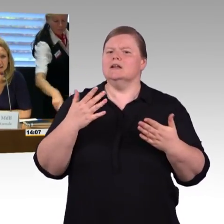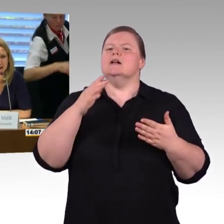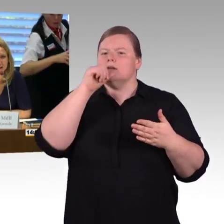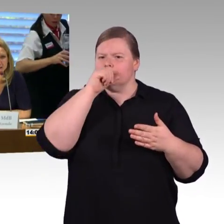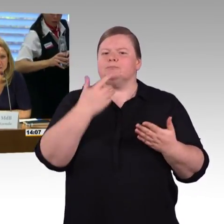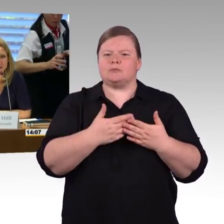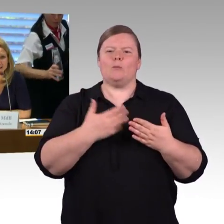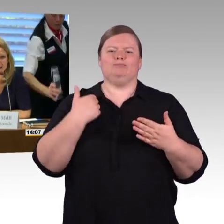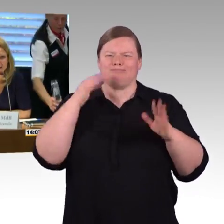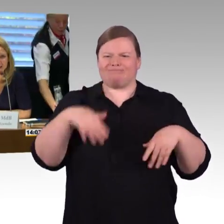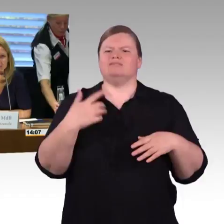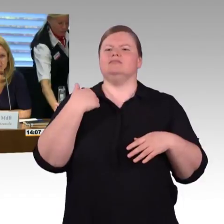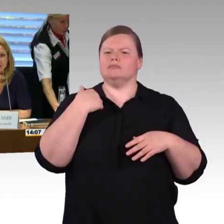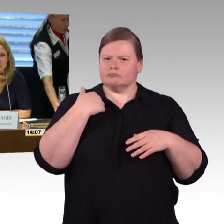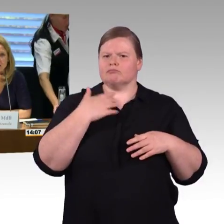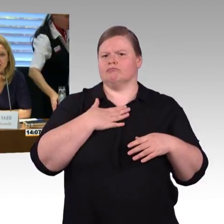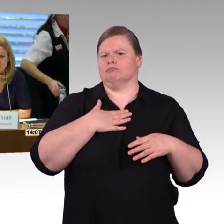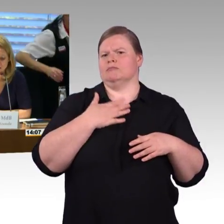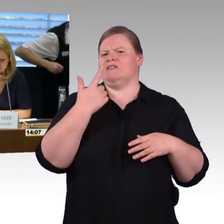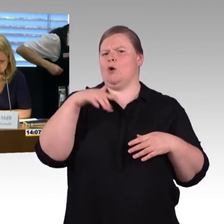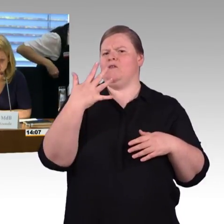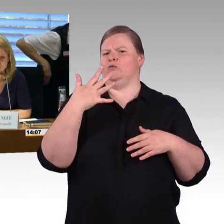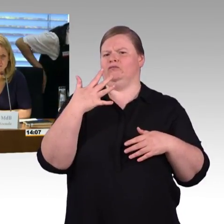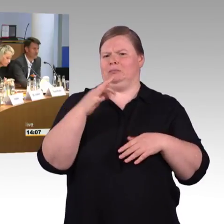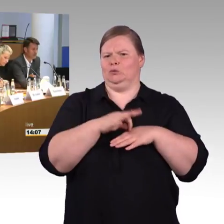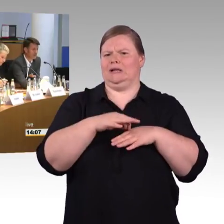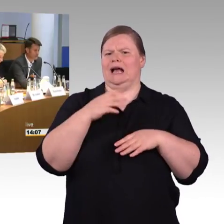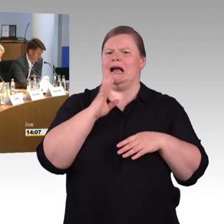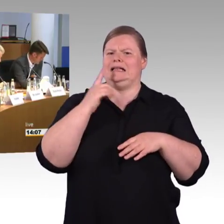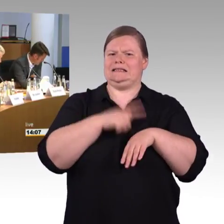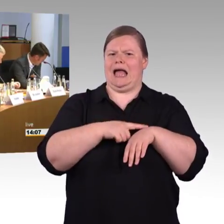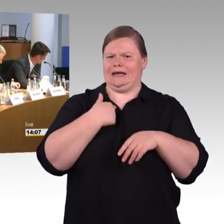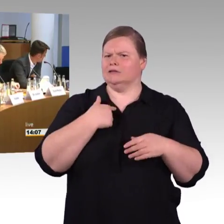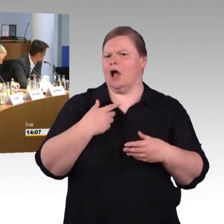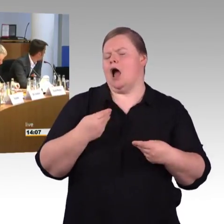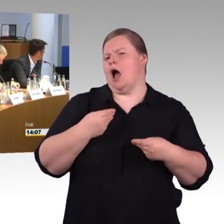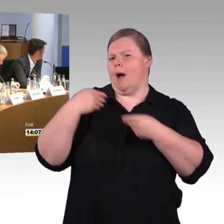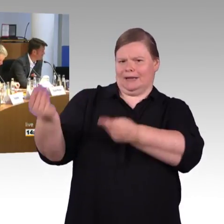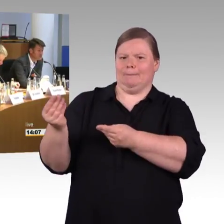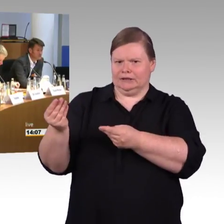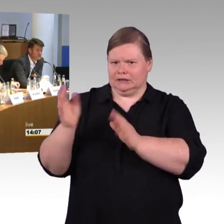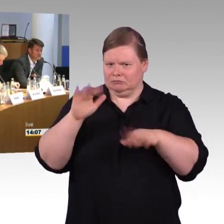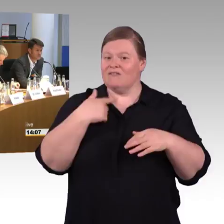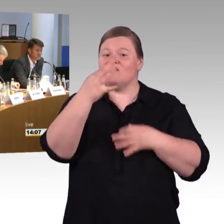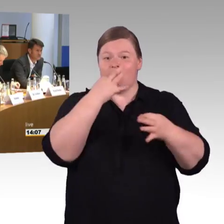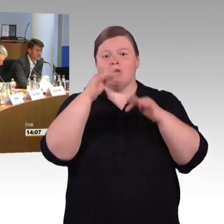Sie haben gesagt, nachhaltige Mobilität ist -auf jeden Fall ein Thema dieses Ausschusses, wenn Sie vielleicht noch das eine